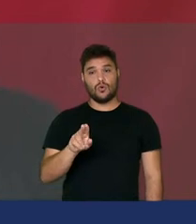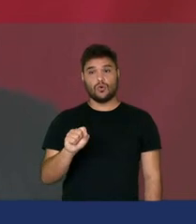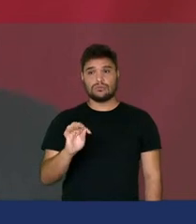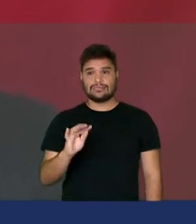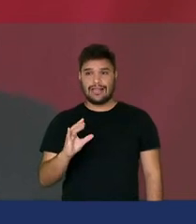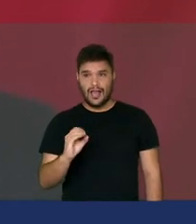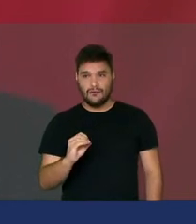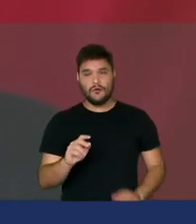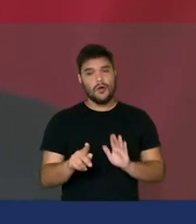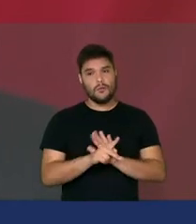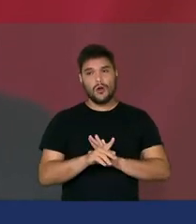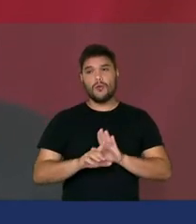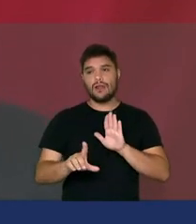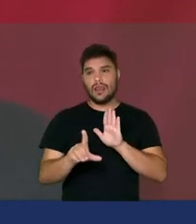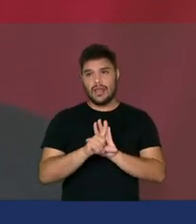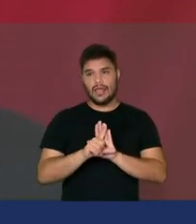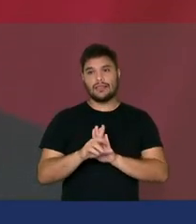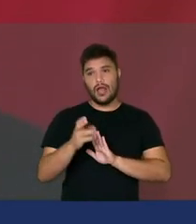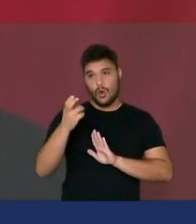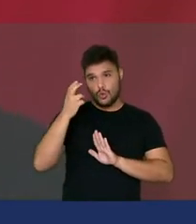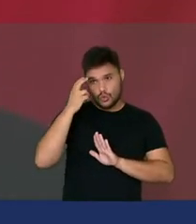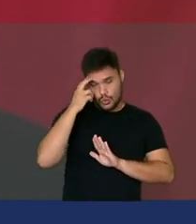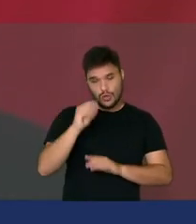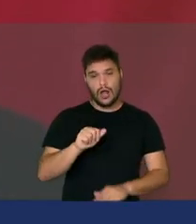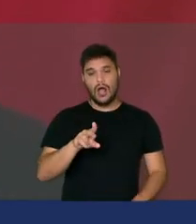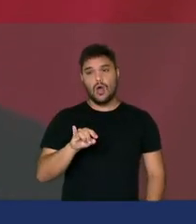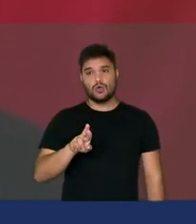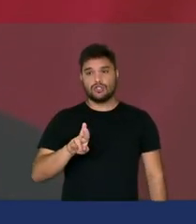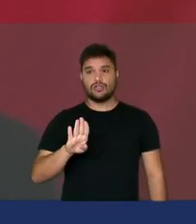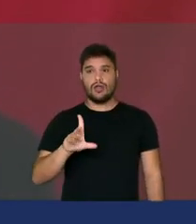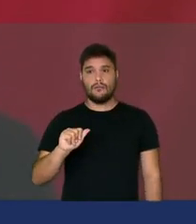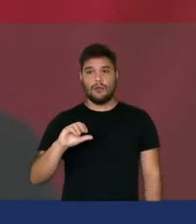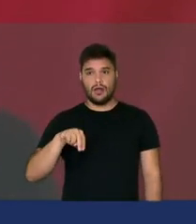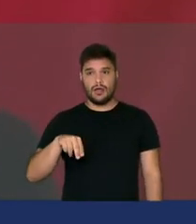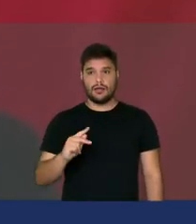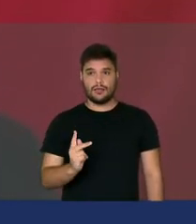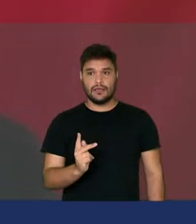NÓS DO PDT É ORGULHO MUITO GRANDE VOTAR A FAVOR DA LEI PAULO GUSTAVO, DA LEI DA CULTURA, DA ALDIR BLANC, AGORA